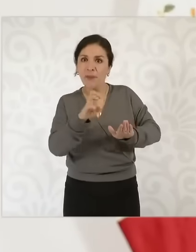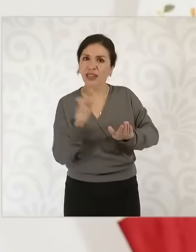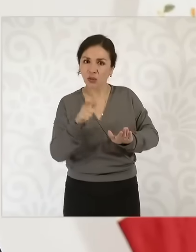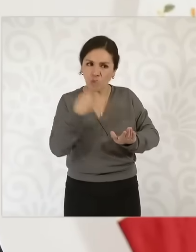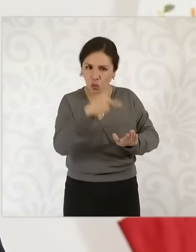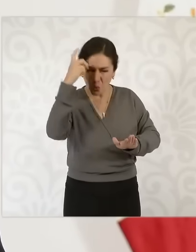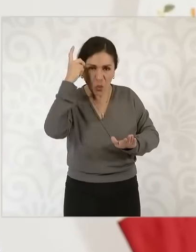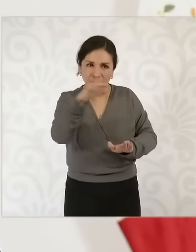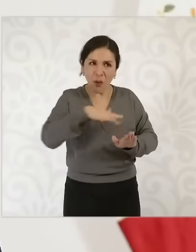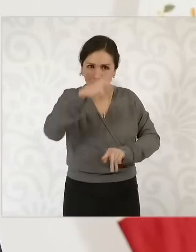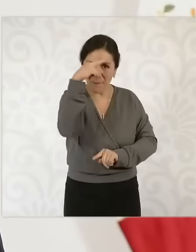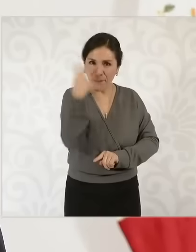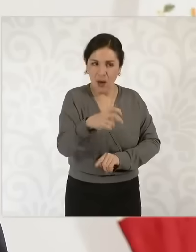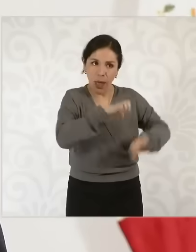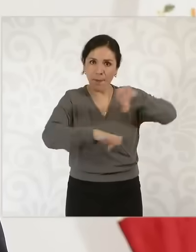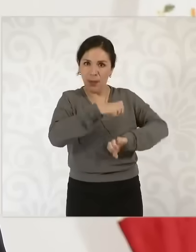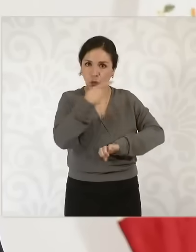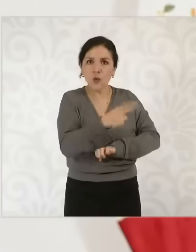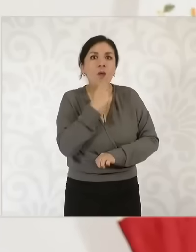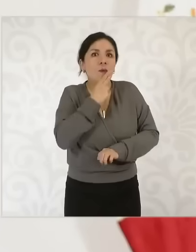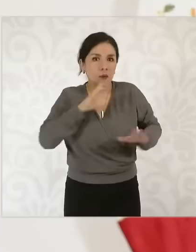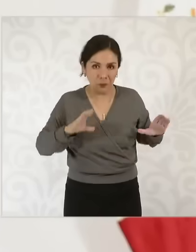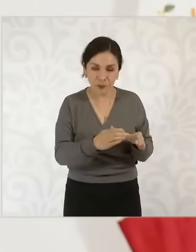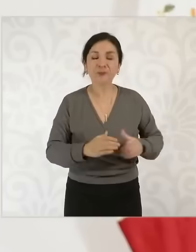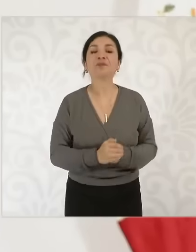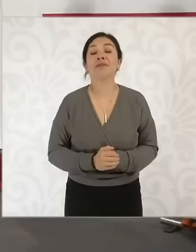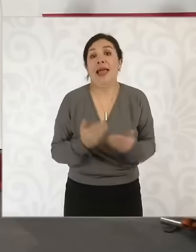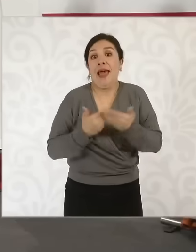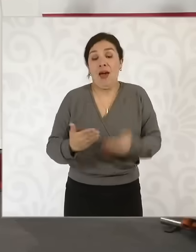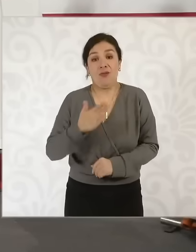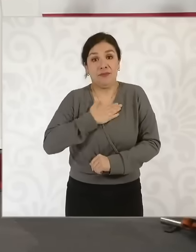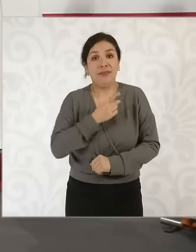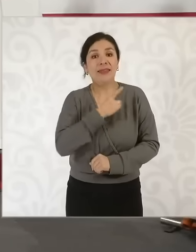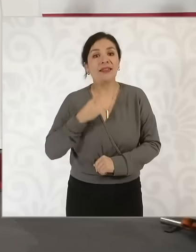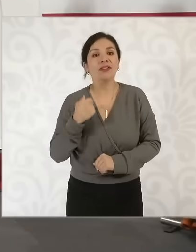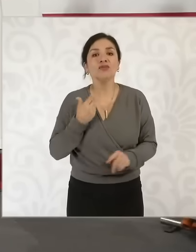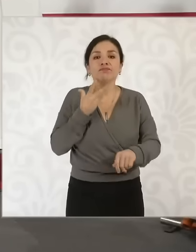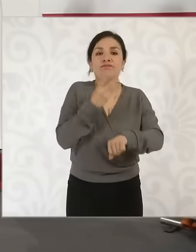la empresa de todos los mexicanos? A mí me toca ahora desagregar el plan operativo que